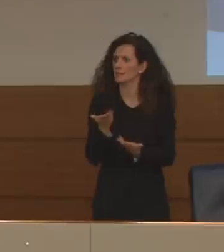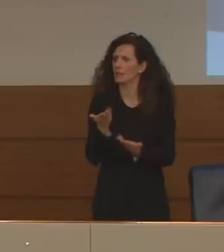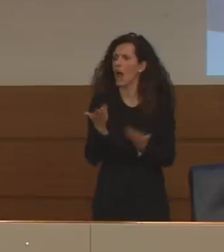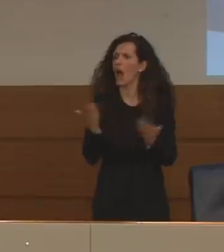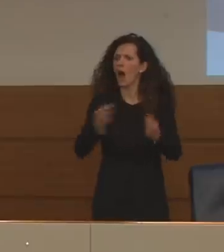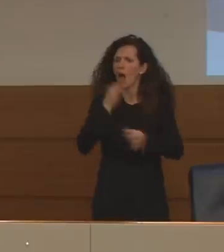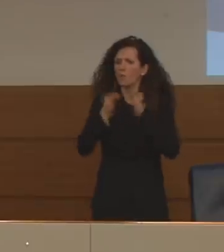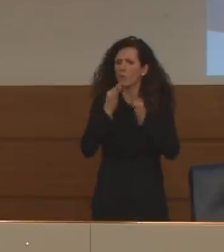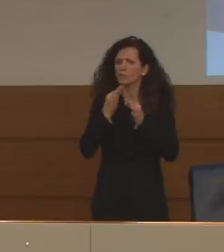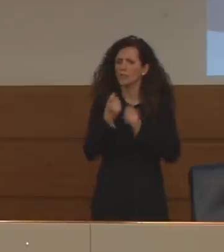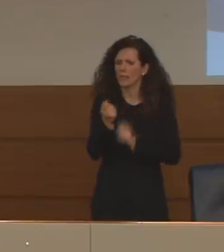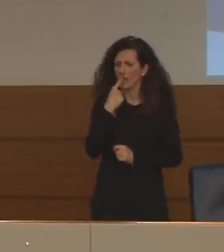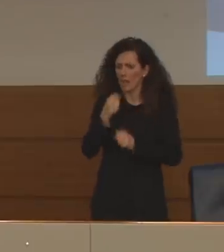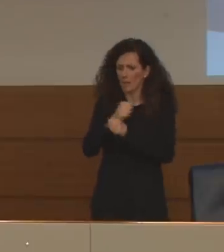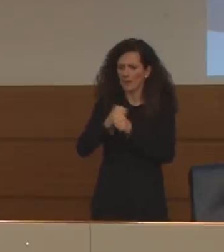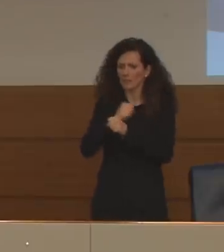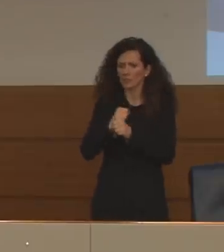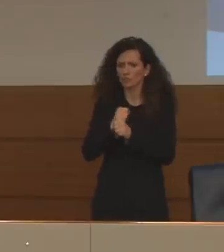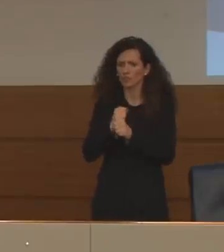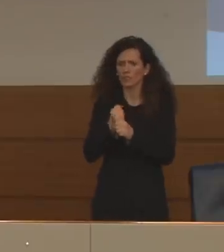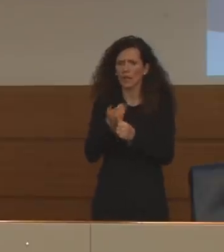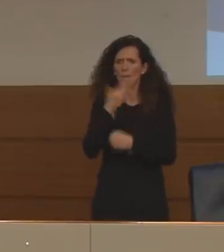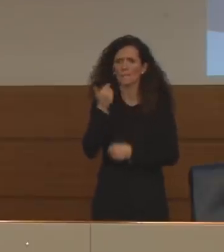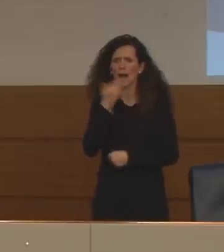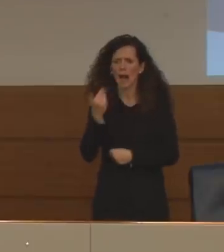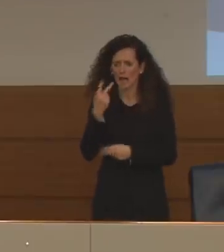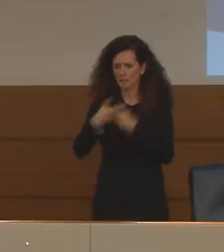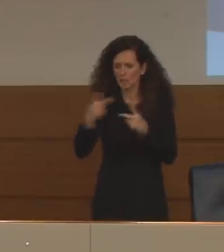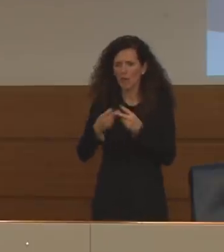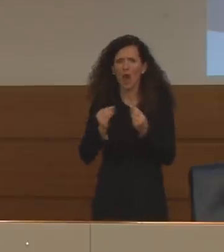per fare la sperimentazione come la iniziamo questa sperimentazione?